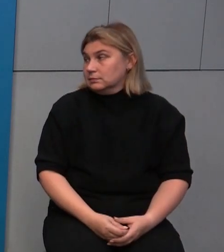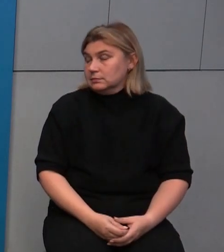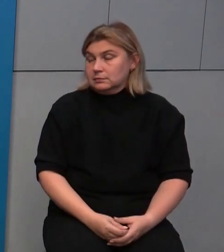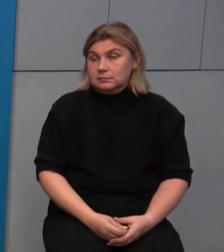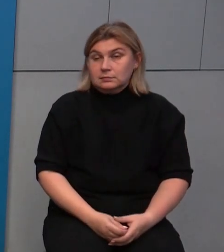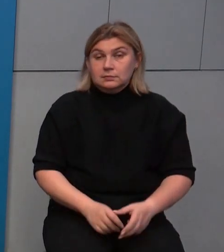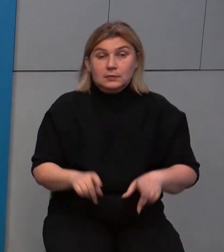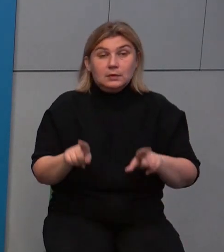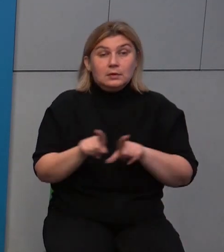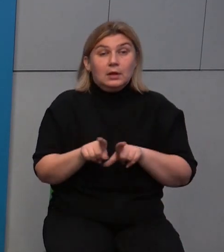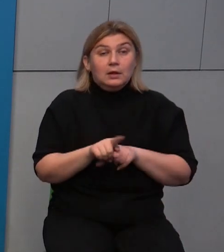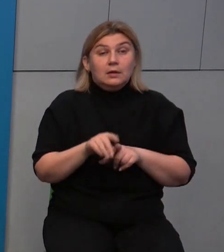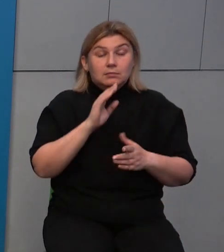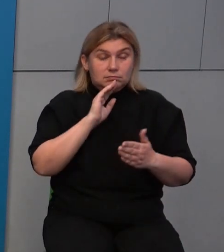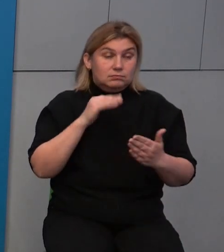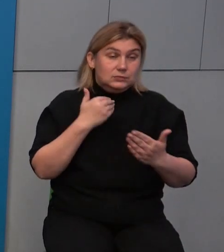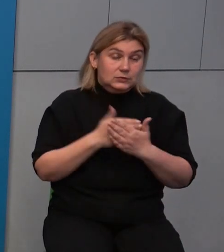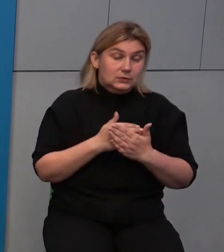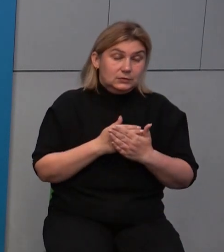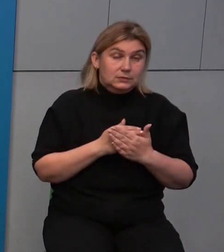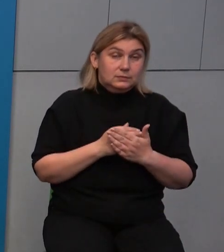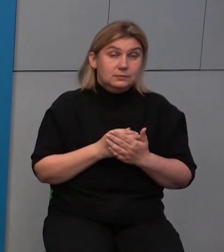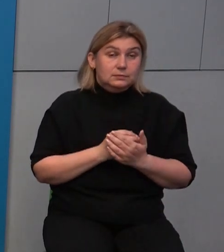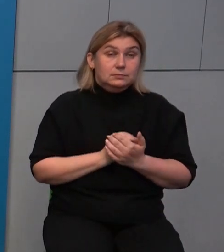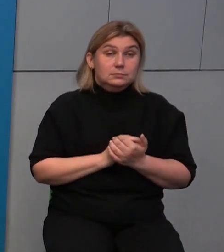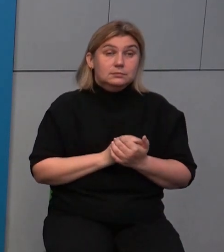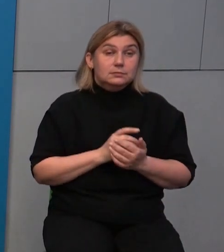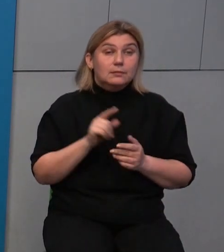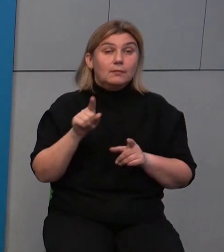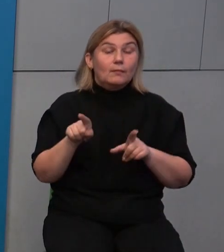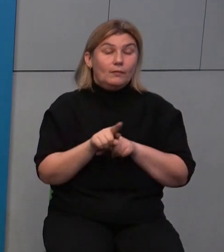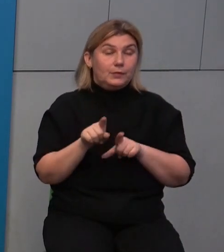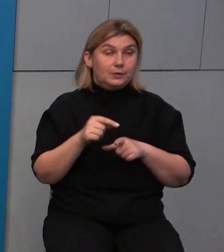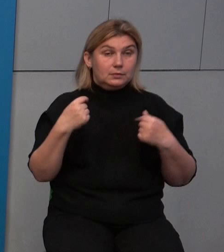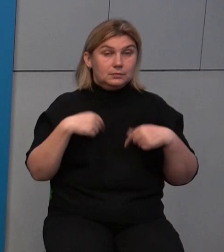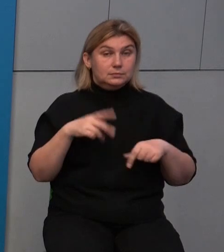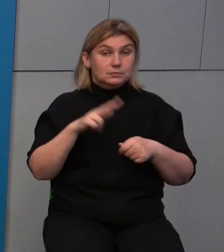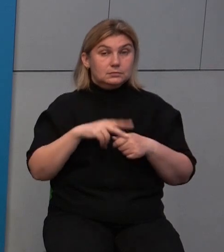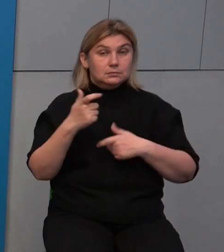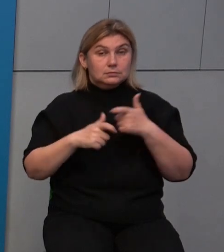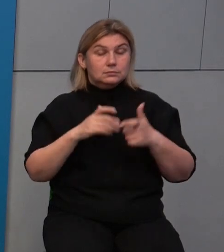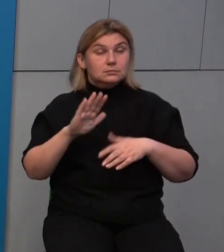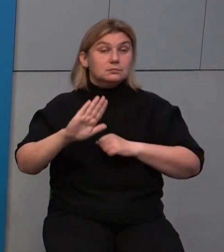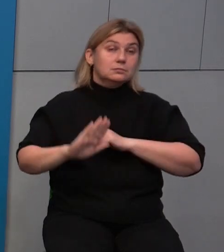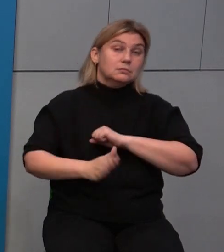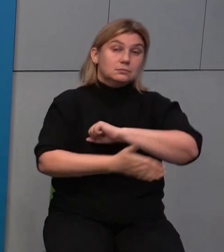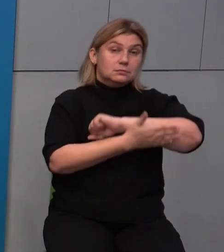składają zeznania i też te osoby, które to robią, mają wsparcie psychologiczne